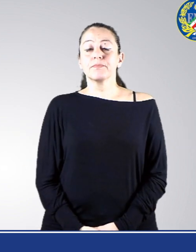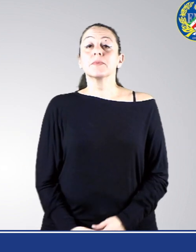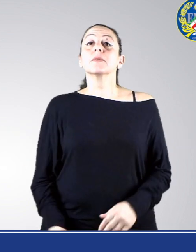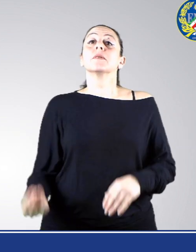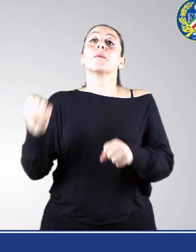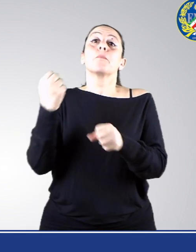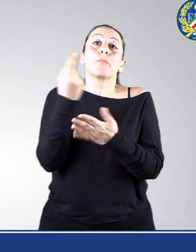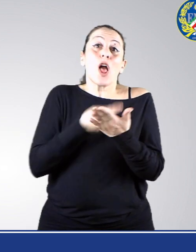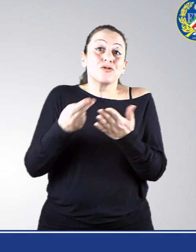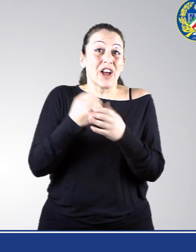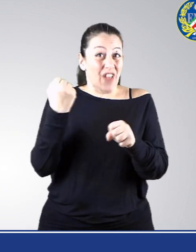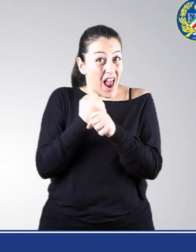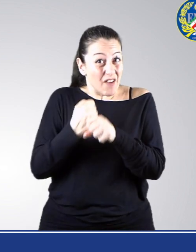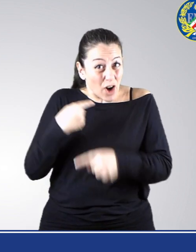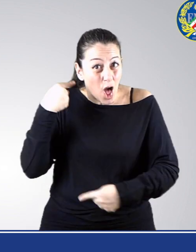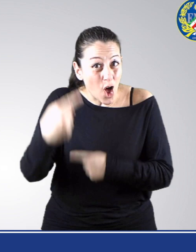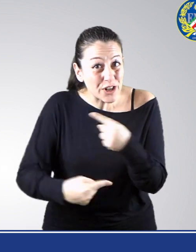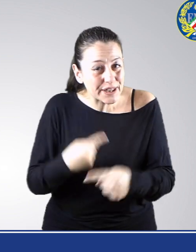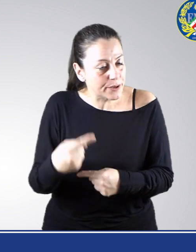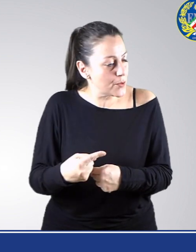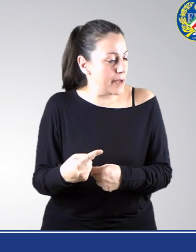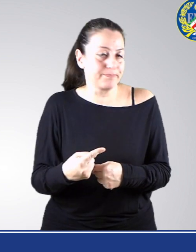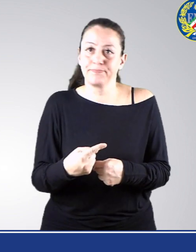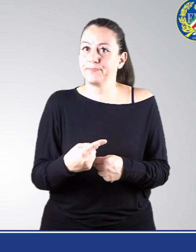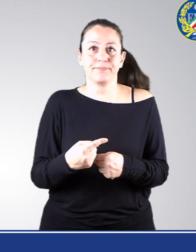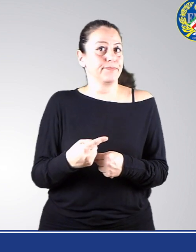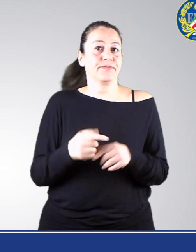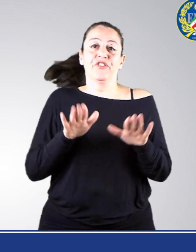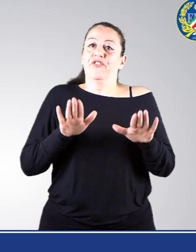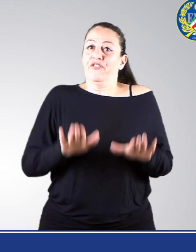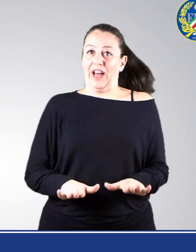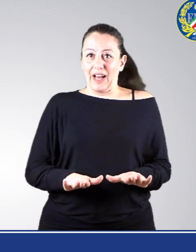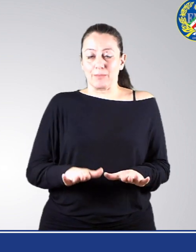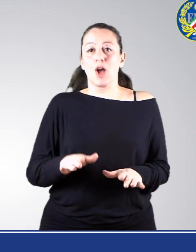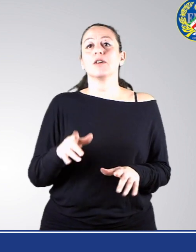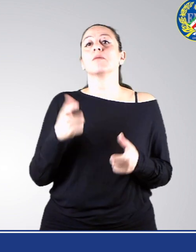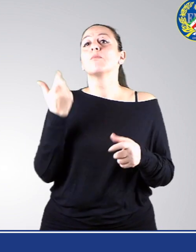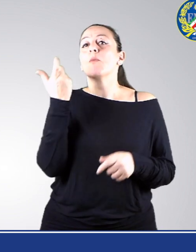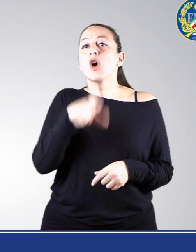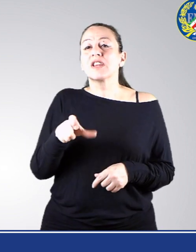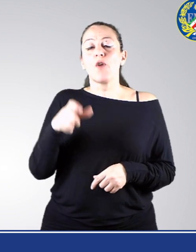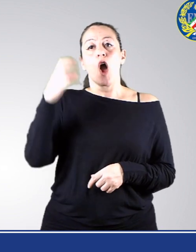Per avere "risposta" a tali quesiti bisognerà però attendere: l'iter attuativo del progetto per il momento è